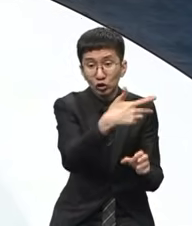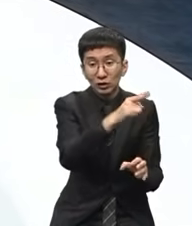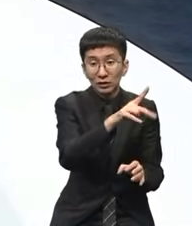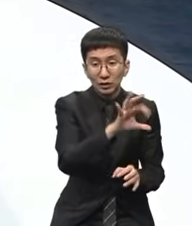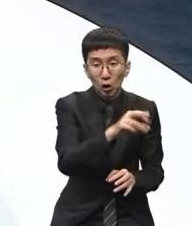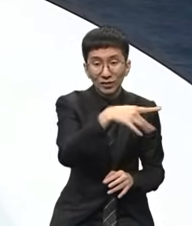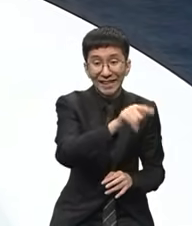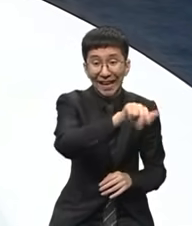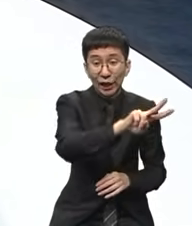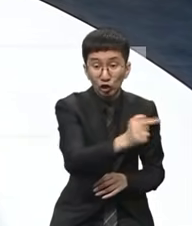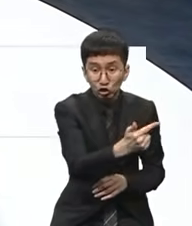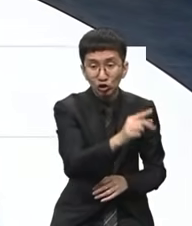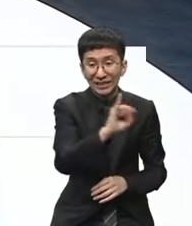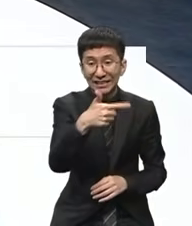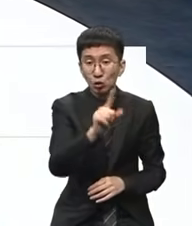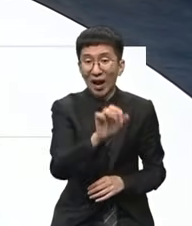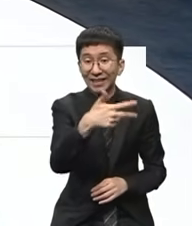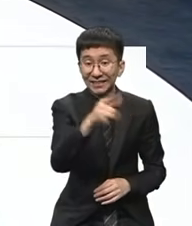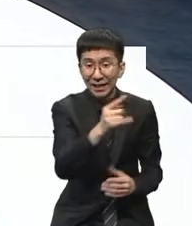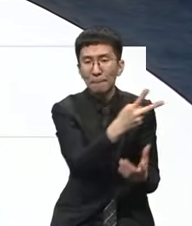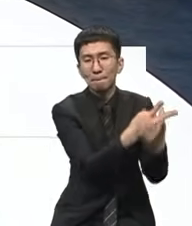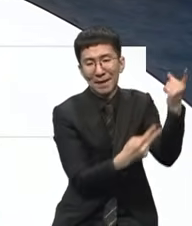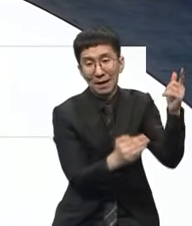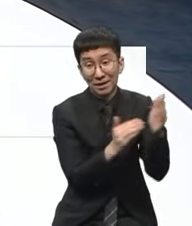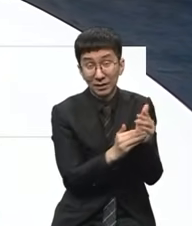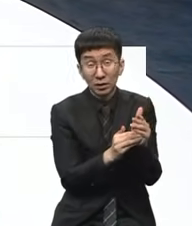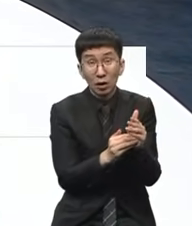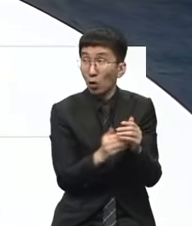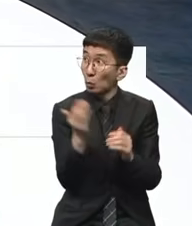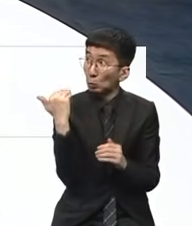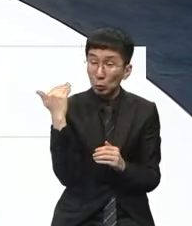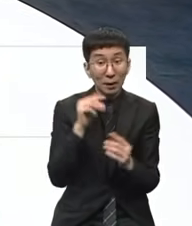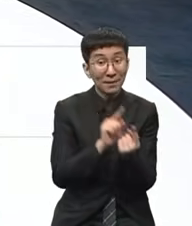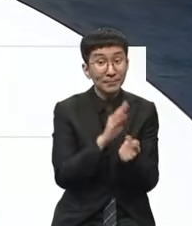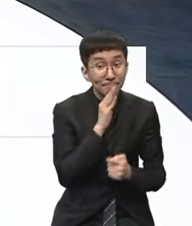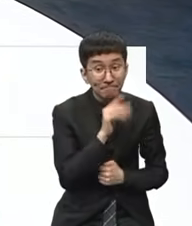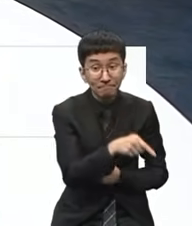단일화하기로 했습니다. 정세균 후보는 주말에도 만나셨잖아요. 그 자리에서도 단일화 이야기가 오간 게 있습니까?